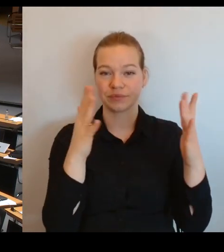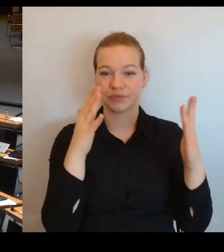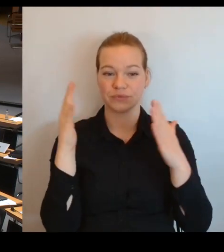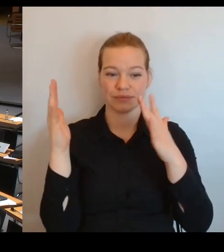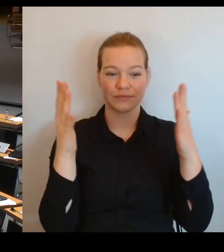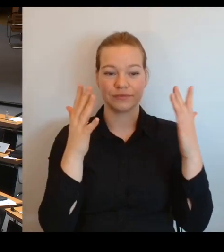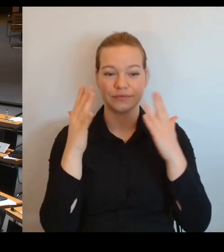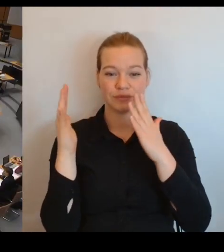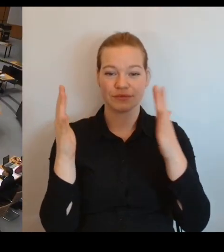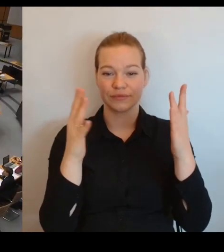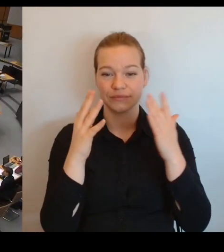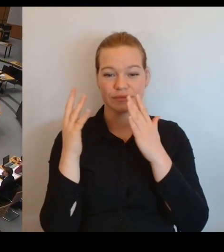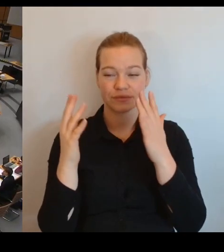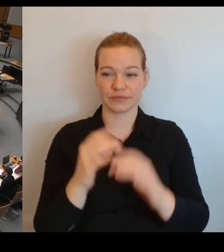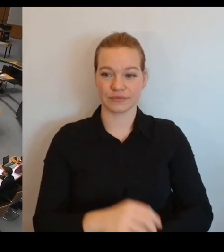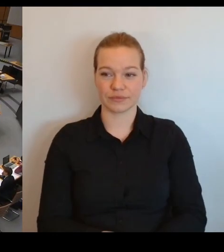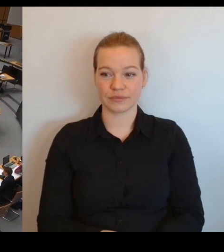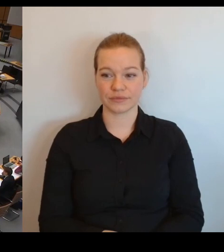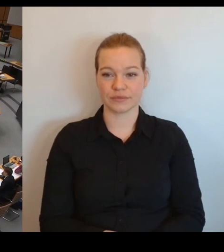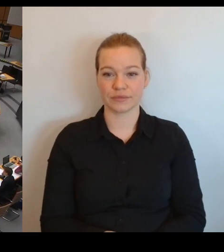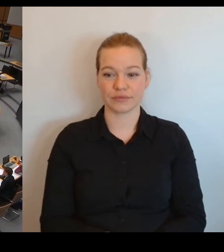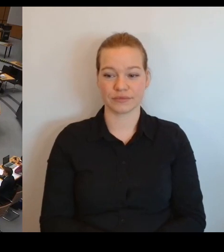Für die CDU Fraktion hat der Kollege Kraft das Wort.